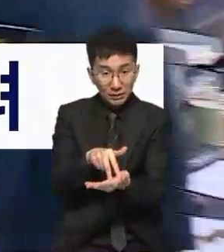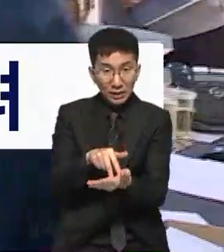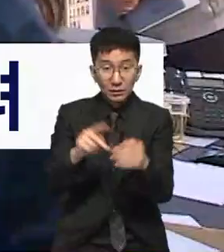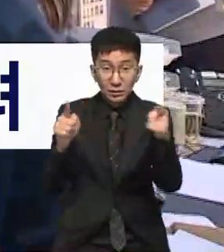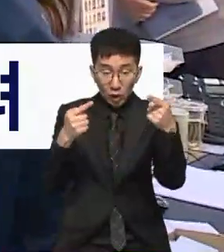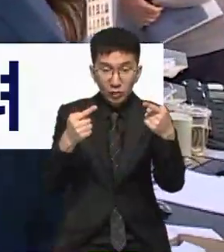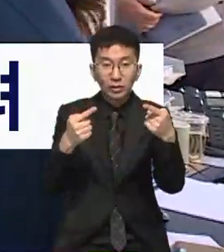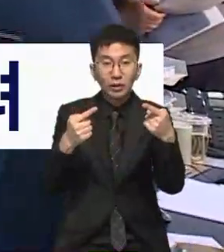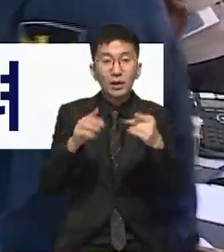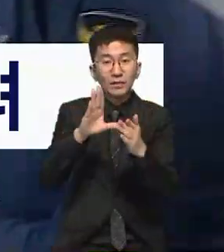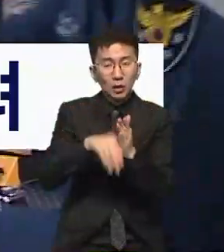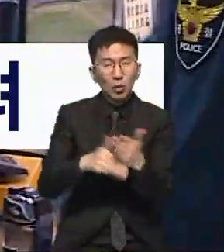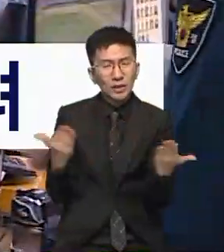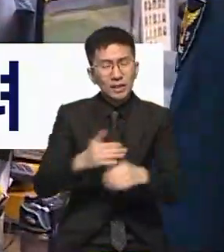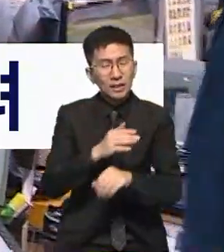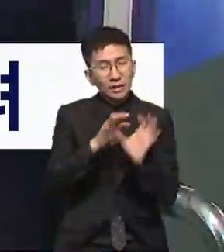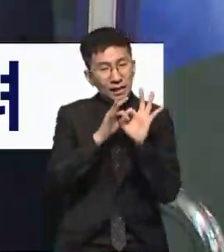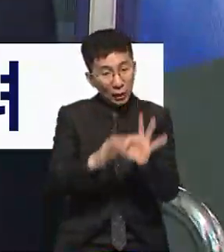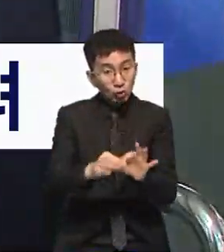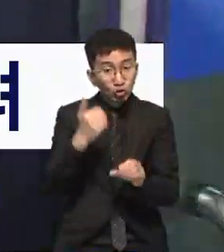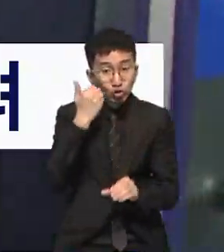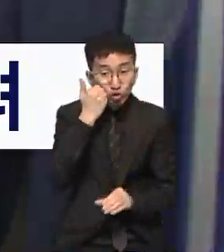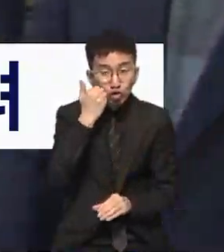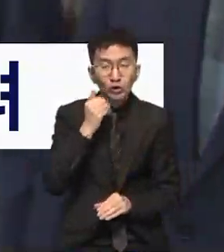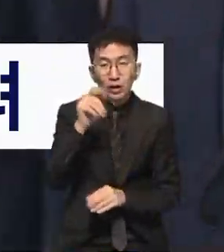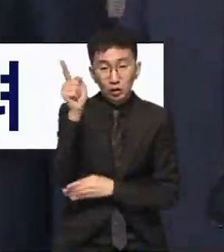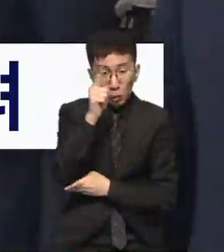이어가는 경찰과 소방 공무원들을 각각 찾아 격려했습니다.